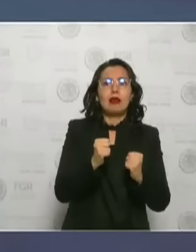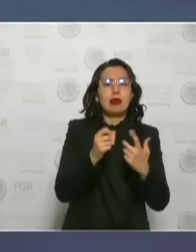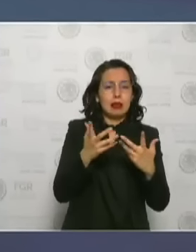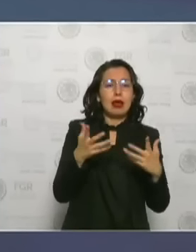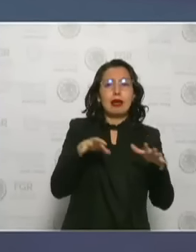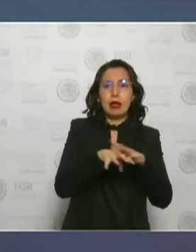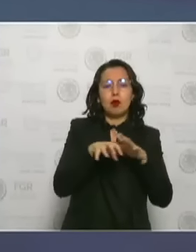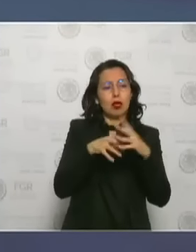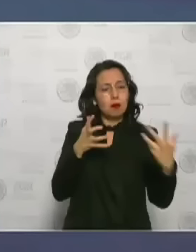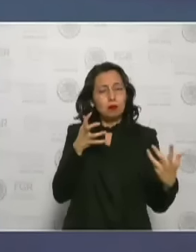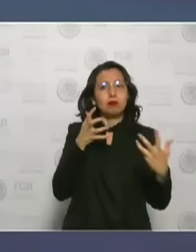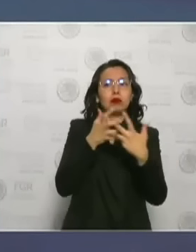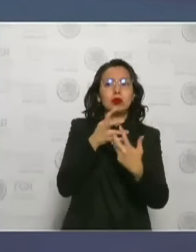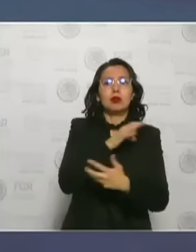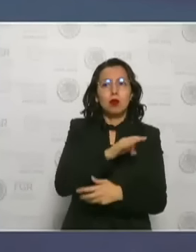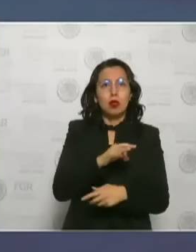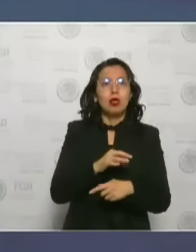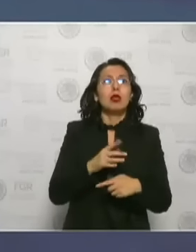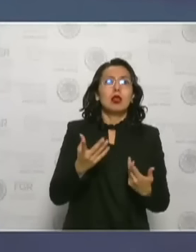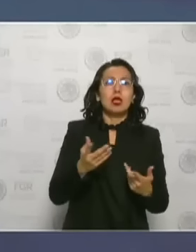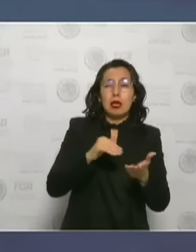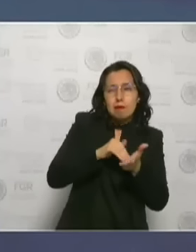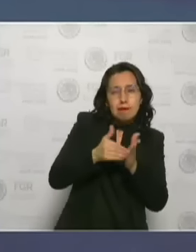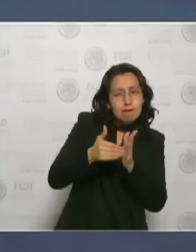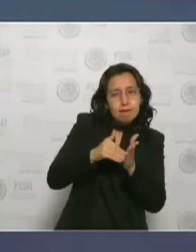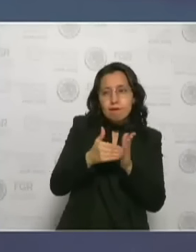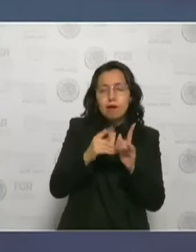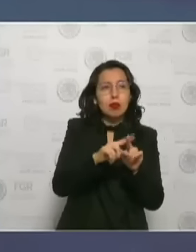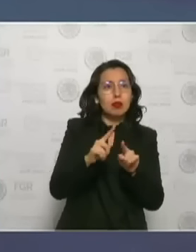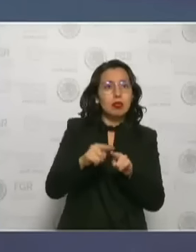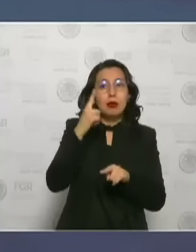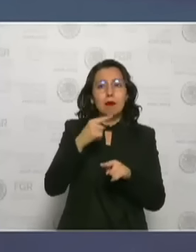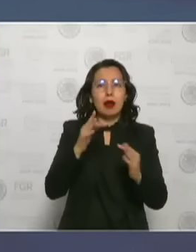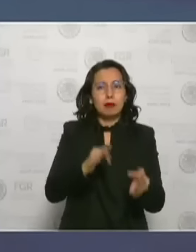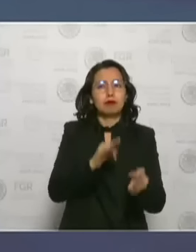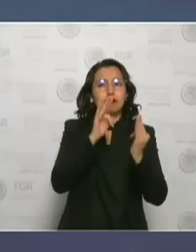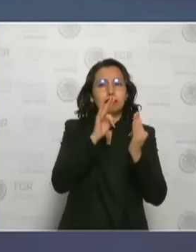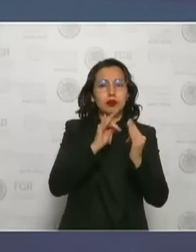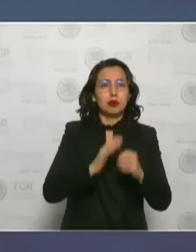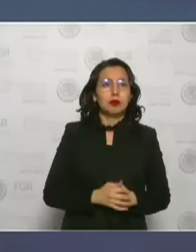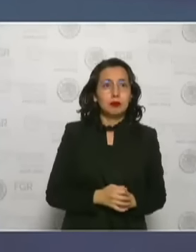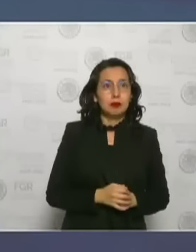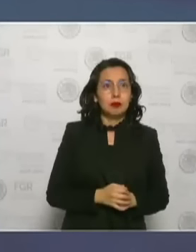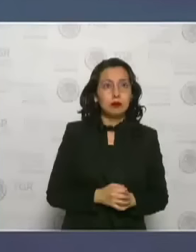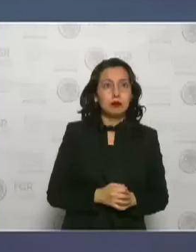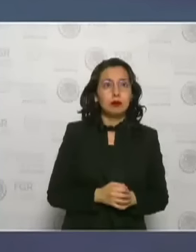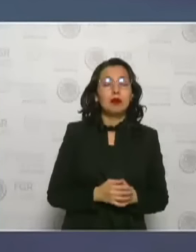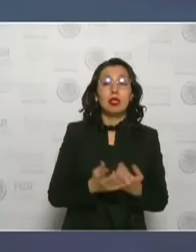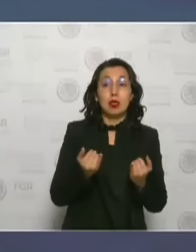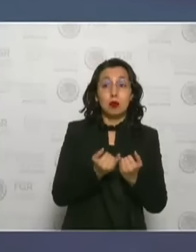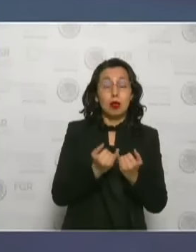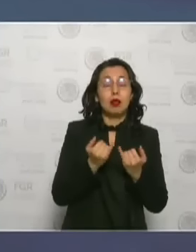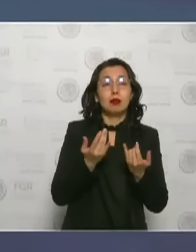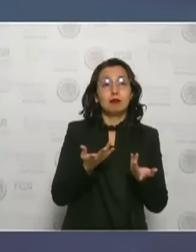circunstancias y de articular estratégicamente a todas sus áreas. Con un manejo eficiente,